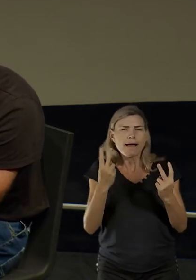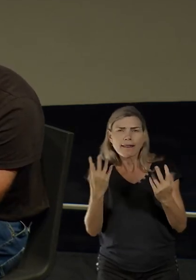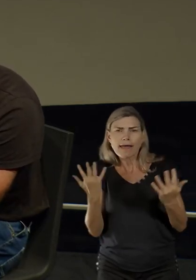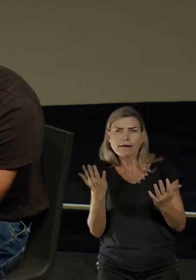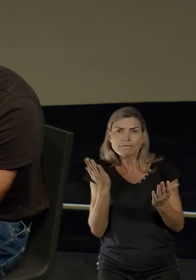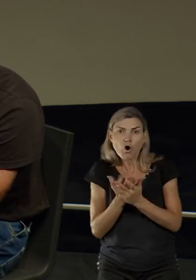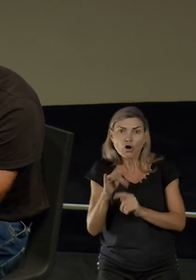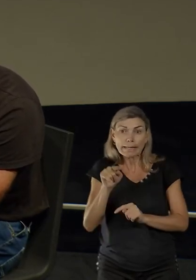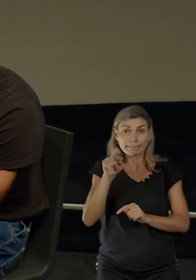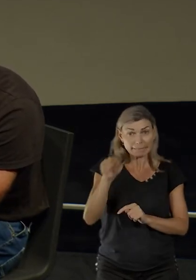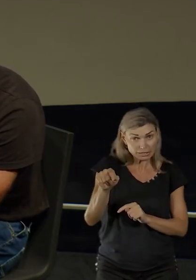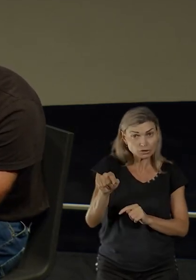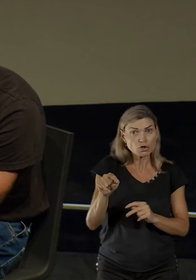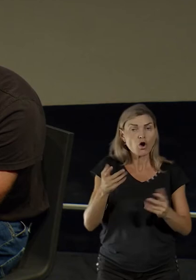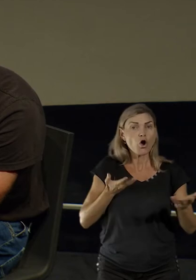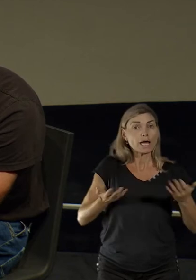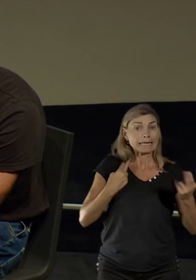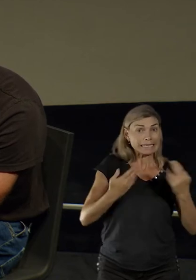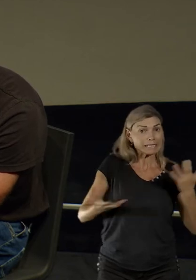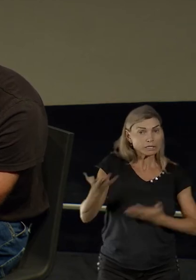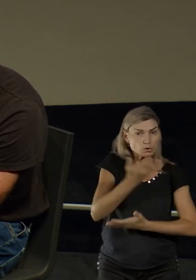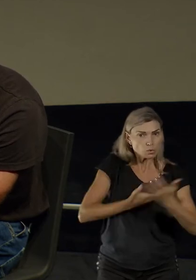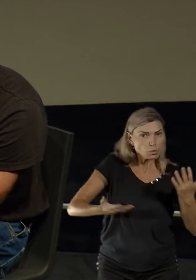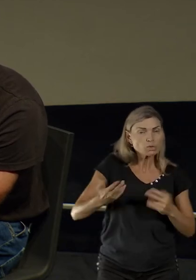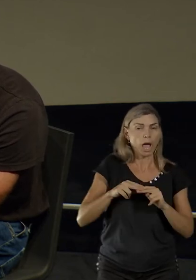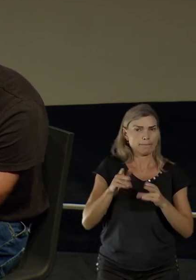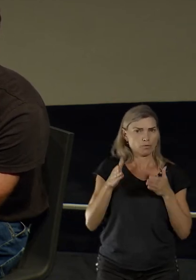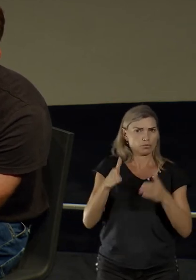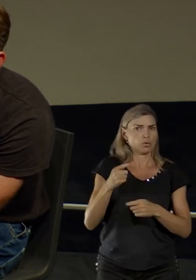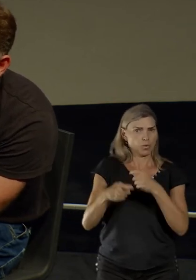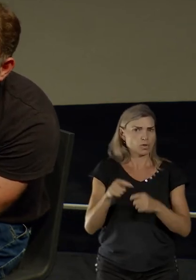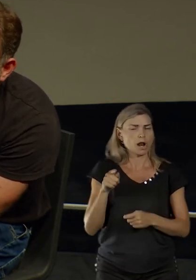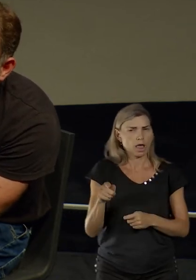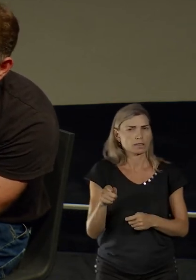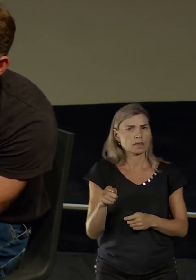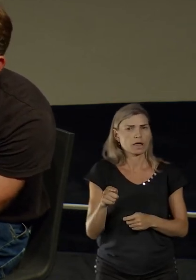A tam pak tu energii uvolnit. Ale uvolnit ji opravdu třeba i tím způsobem,